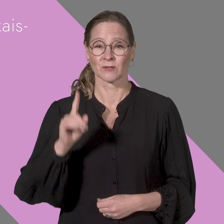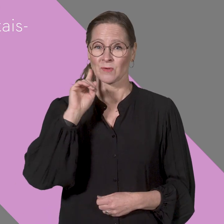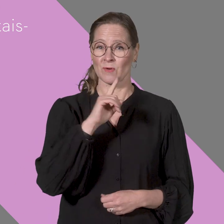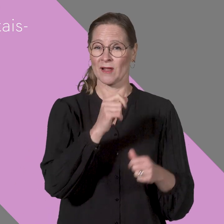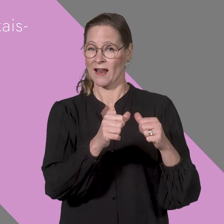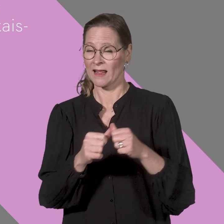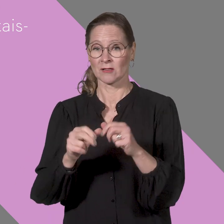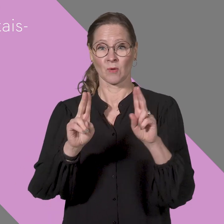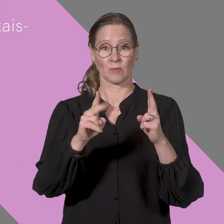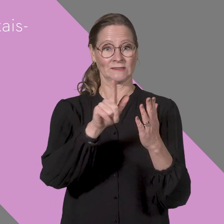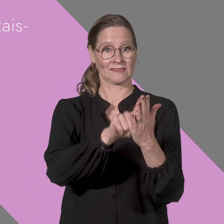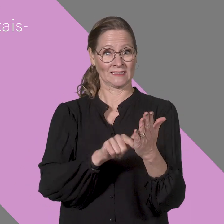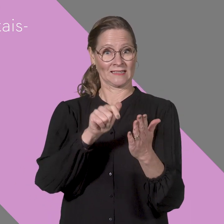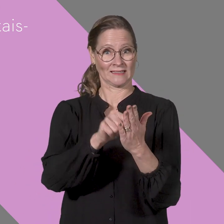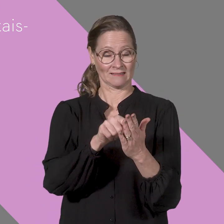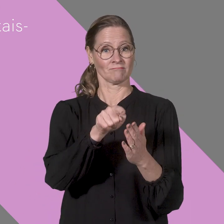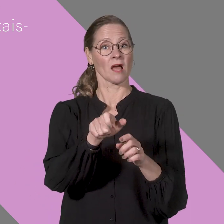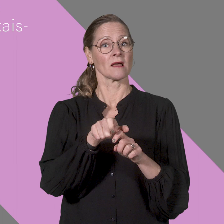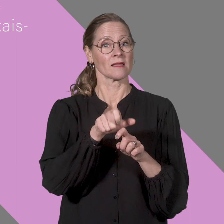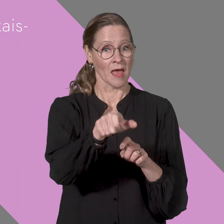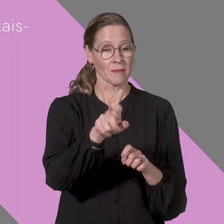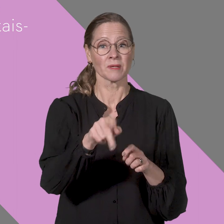Kuurojen Liiton maksuton uutiskirje on kanava, -